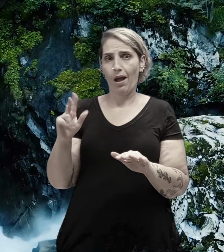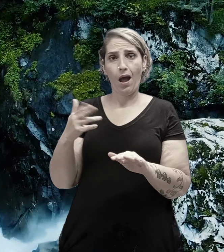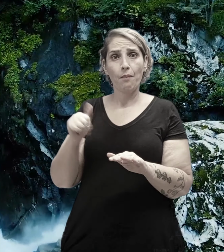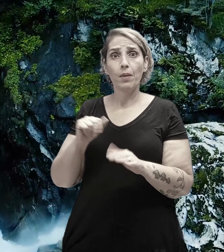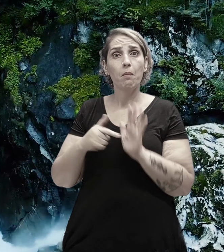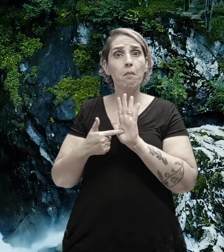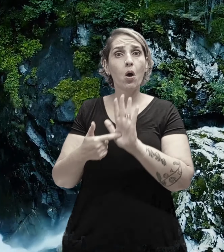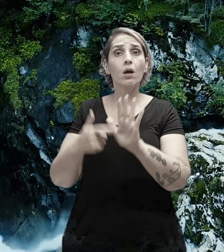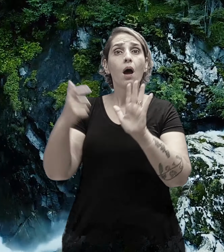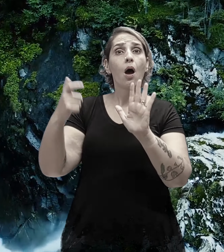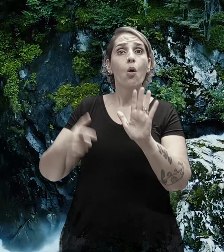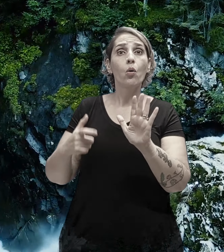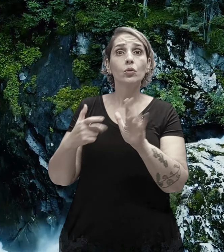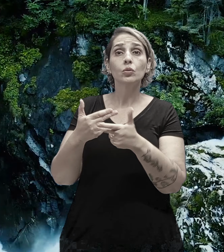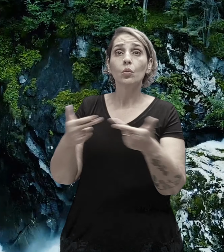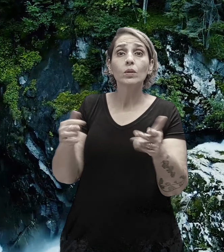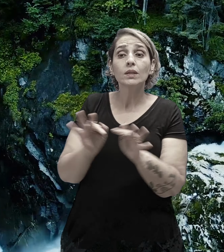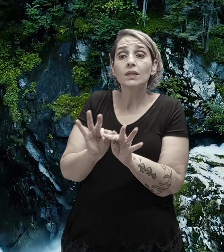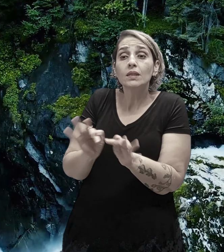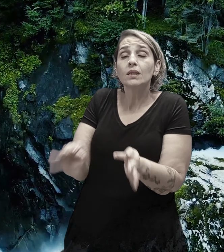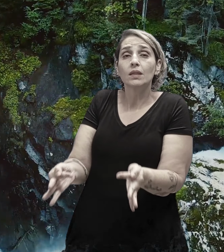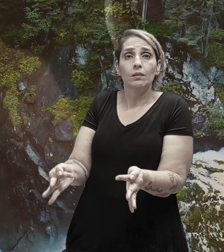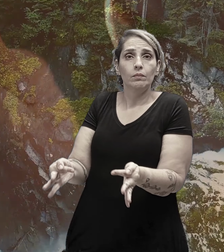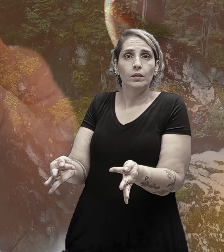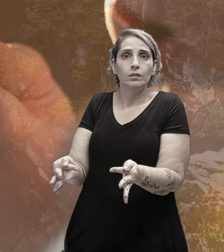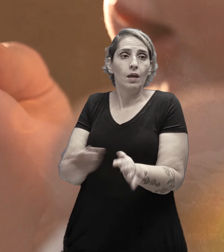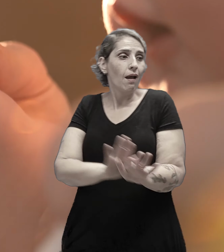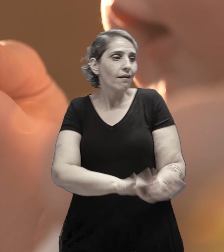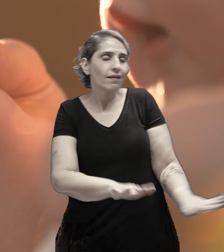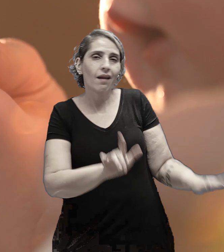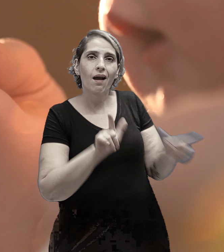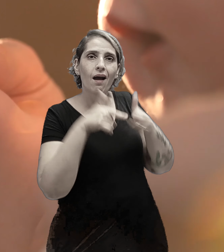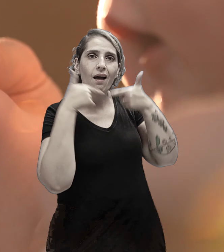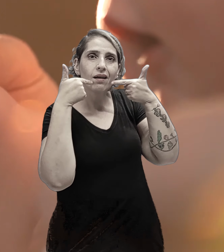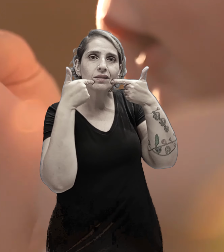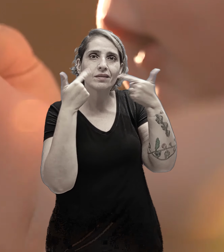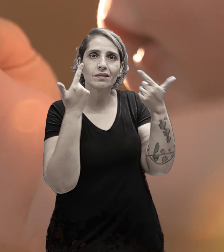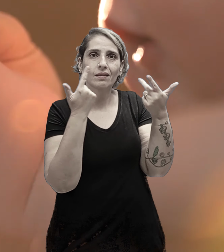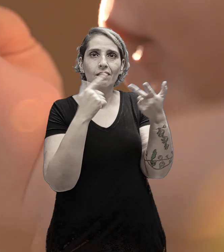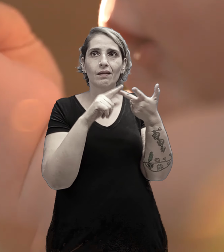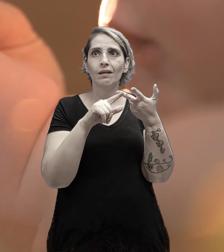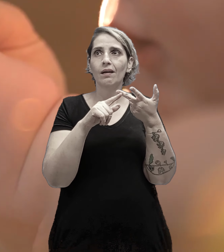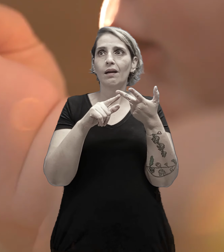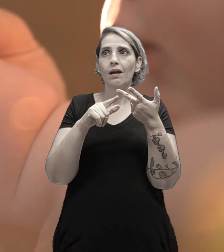Ele se revela nas coisas mais simples, no riso de uma criança,